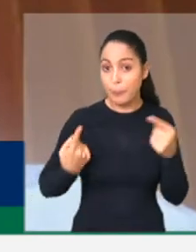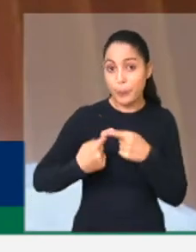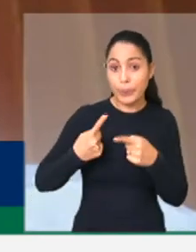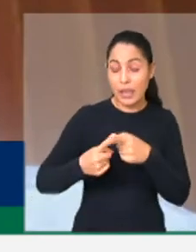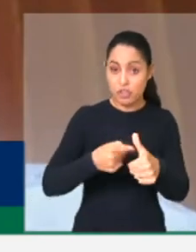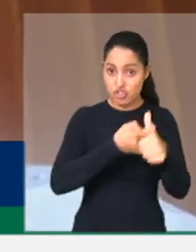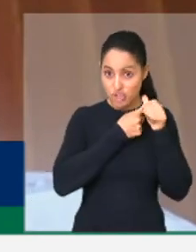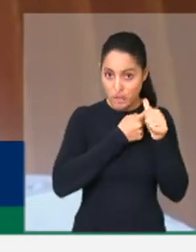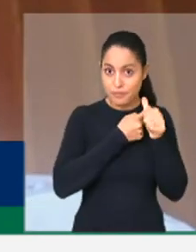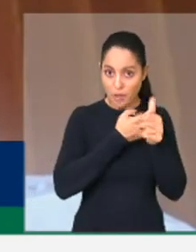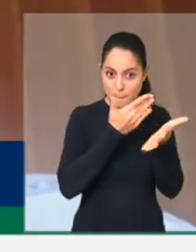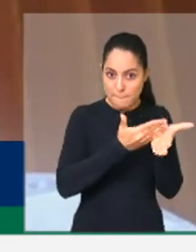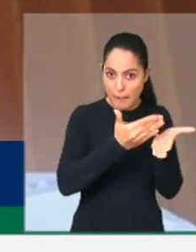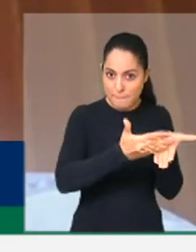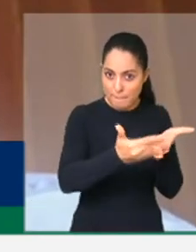MEDIDA PROVISÓRIA ORIGINAL. E